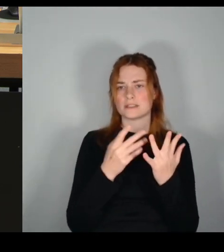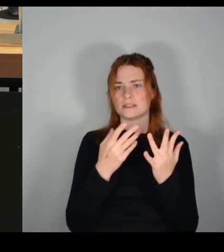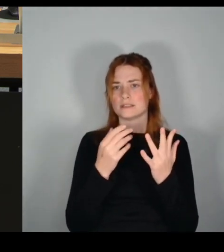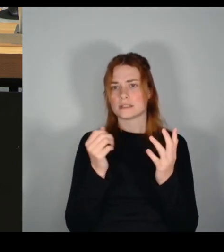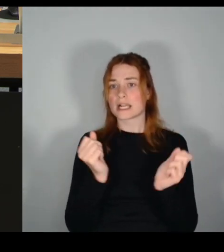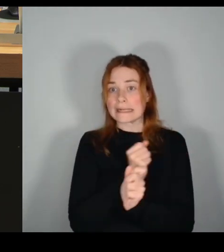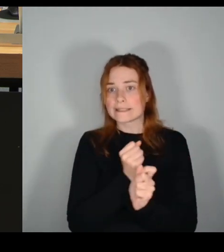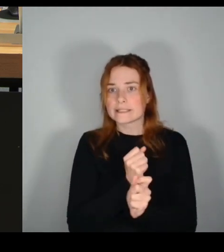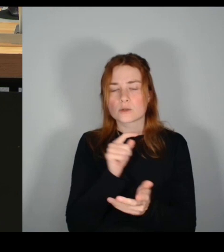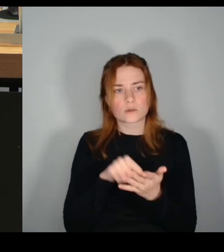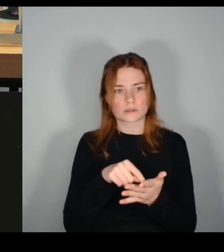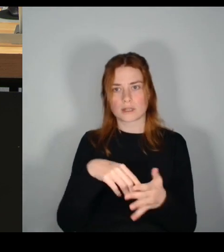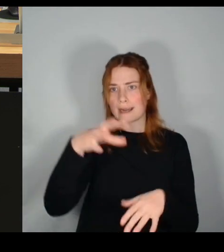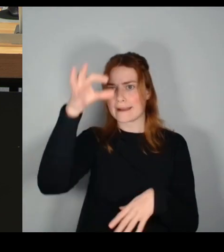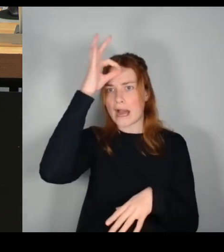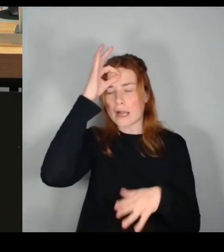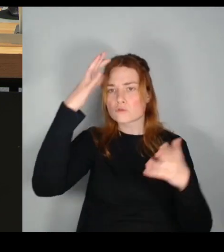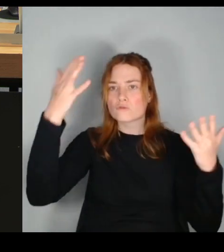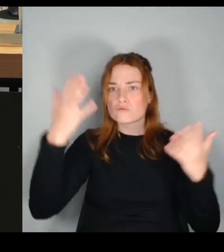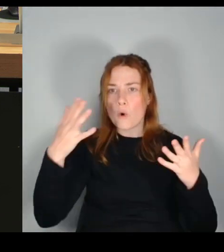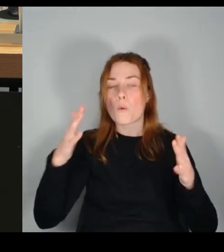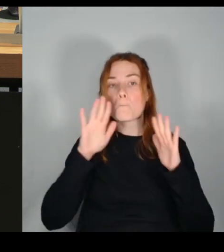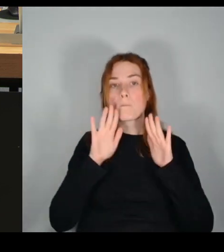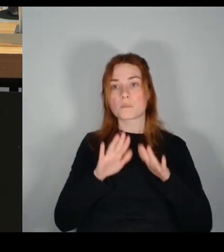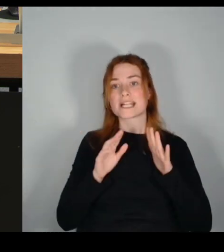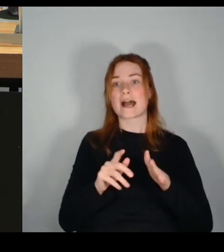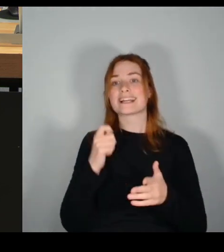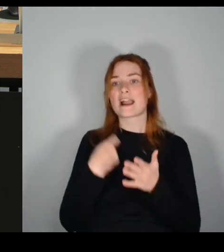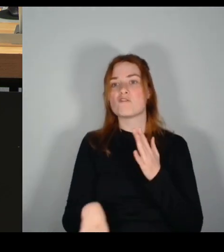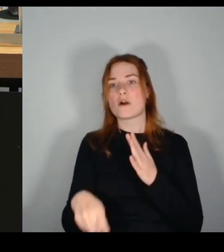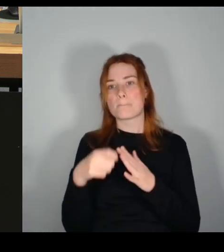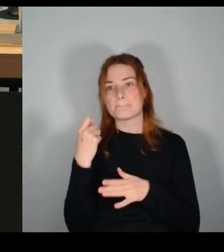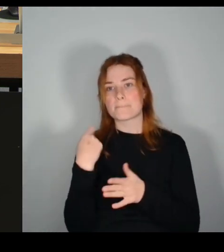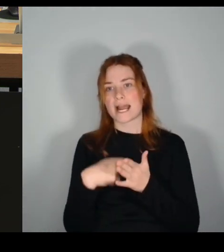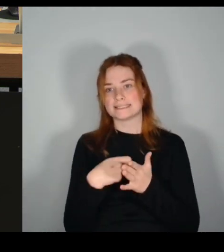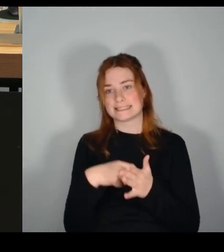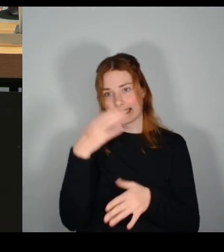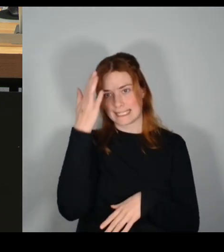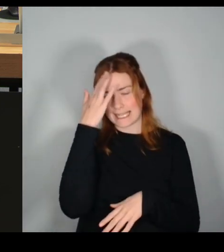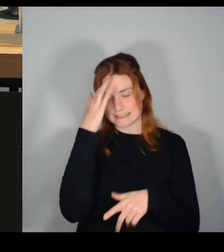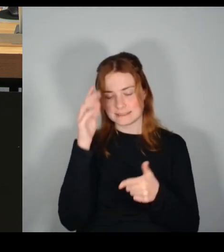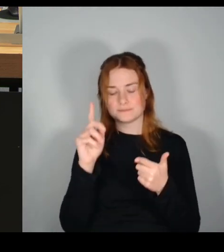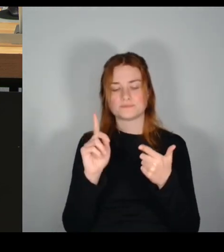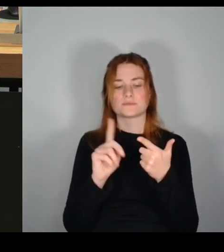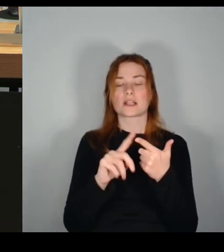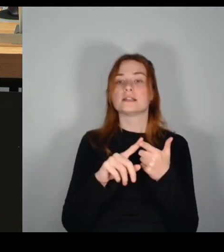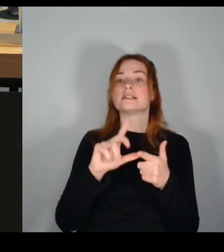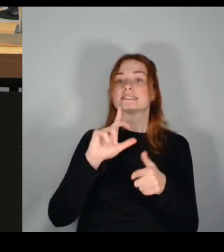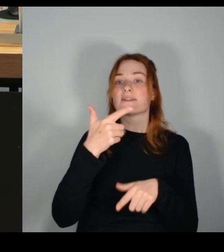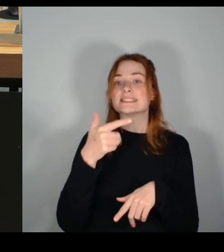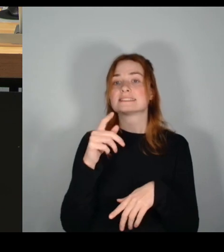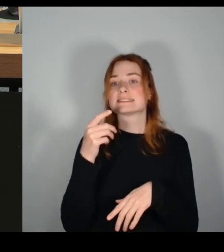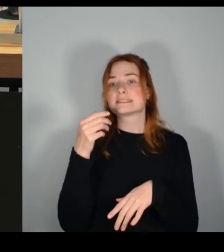Erstens und wir kennen zweitens aber eben nicht den Preis, den die Sanierung kosten wird, Den können wir nur schätzen.